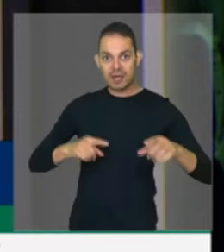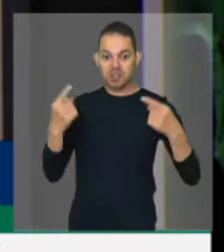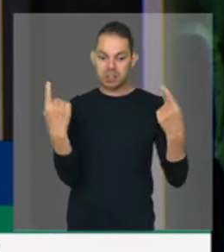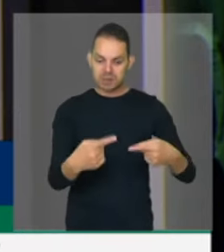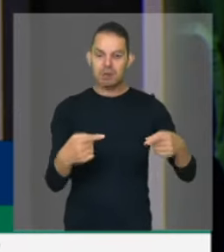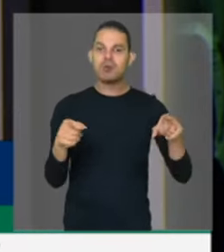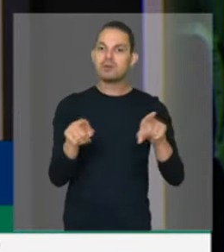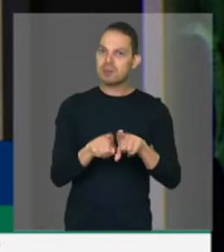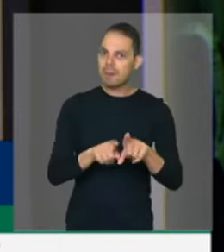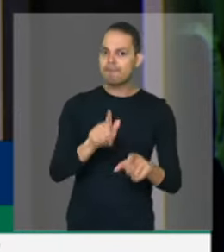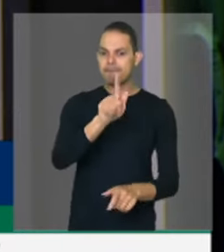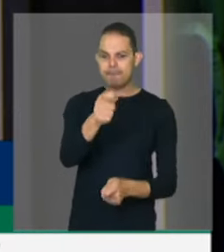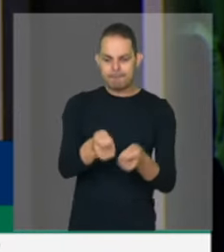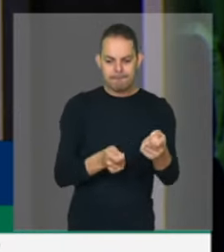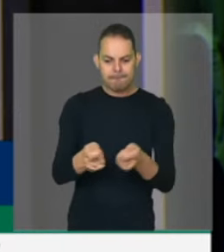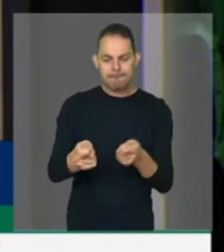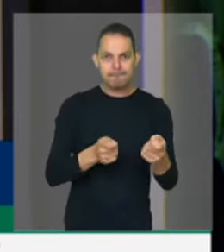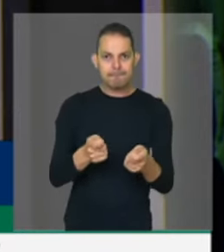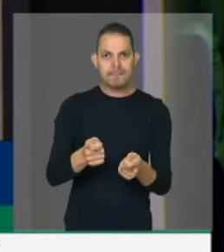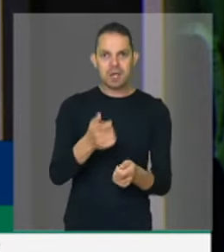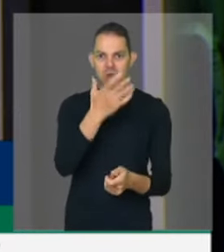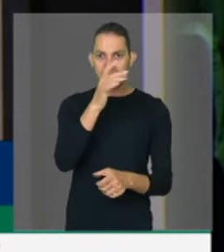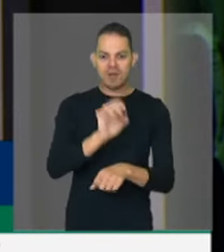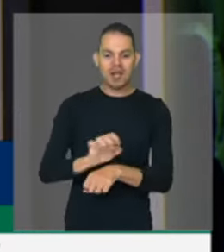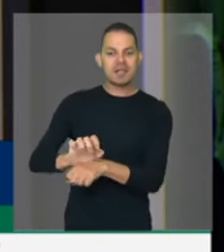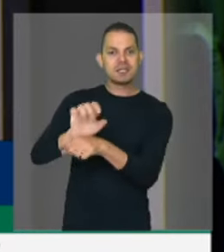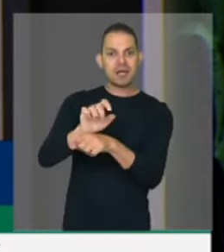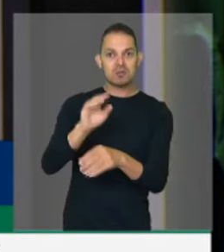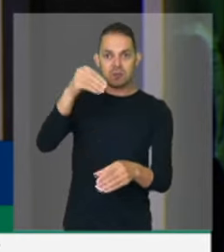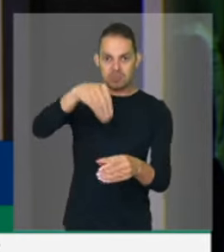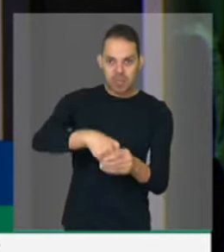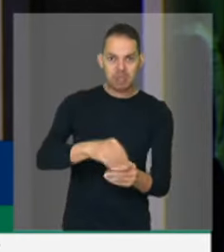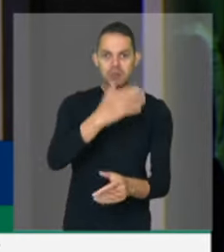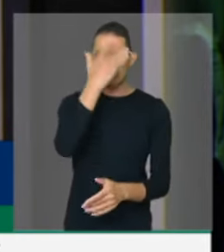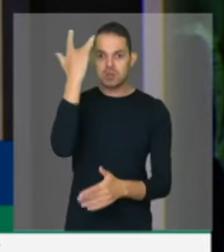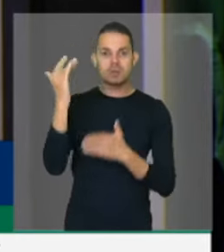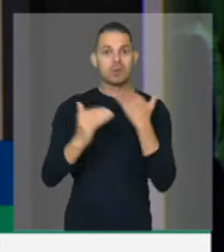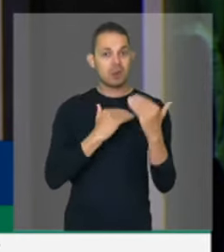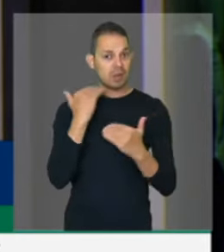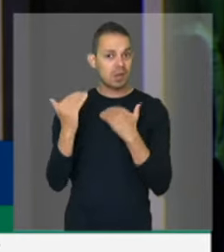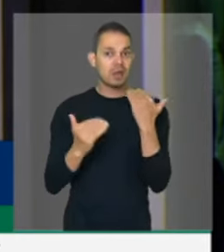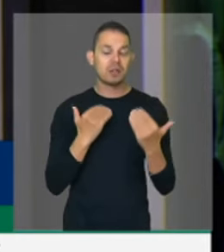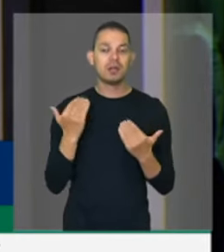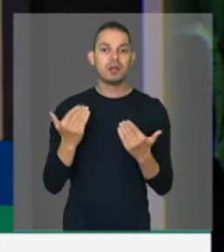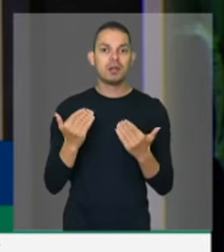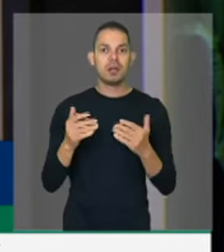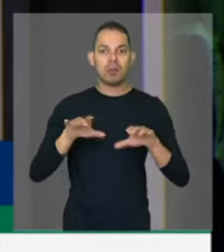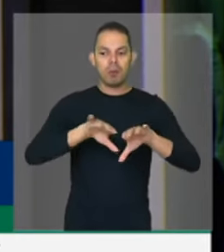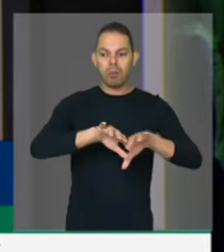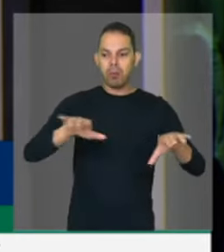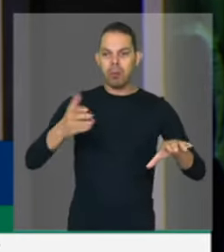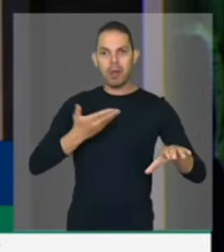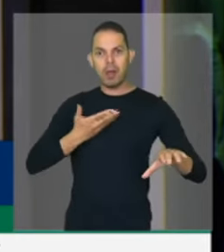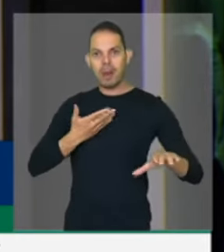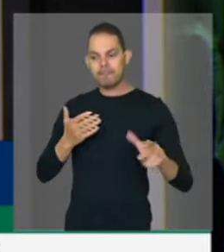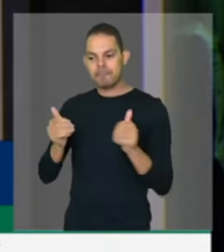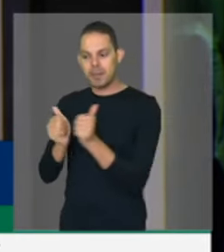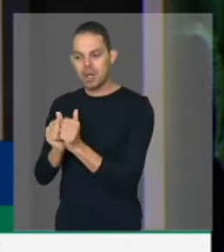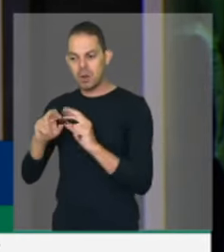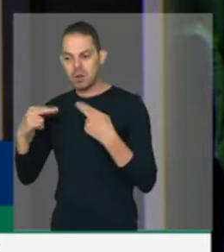MORRENDO. NÃO SE PODE FAZER ESSA SEPARAÇÃO. A HORA É DE TODOS NÓS NOS UNIRMOS COMO NO EXEMPLO DESSE PROJETO QUE